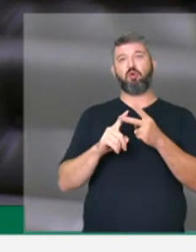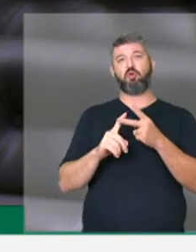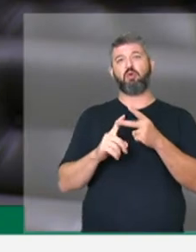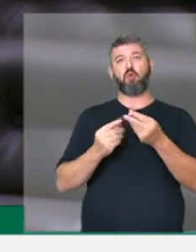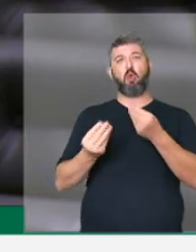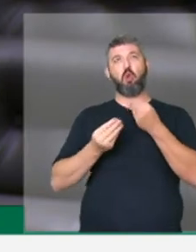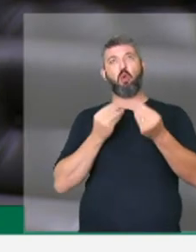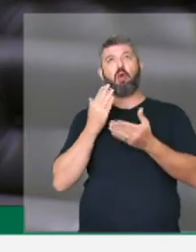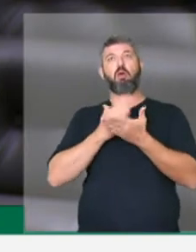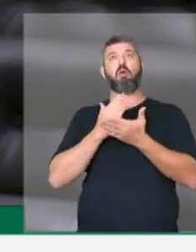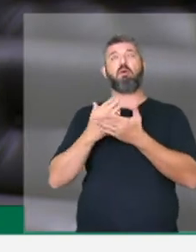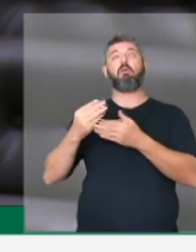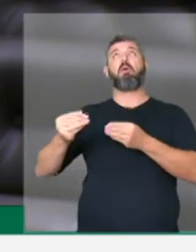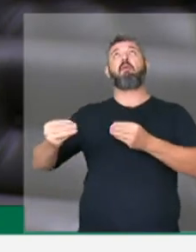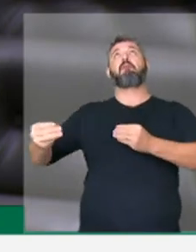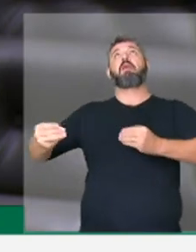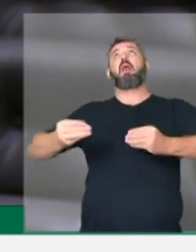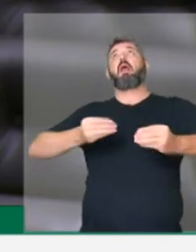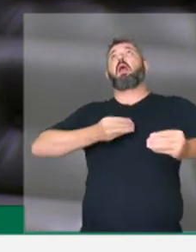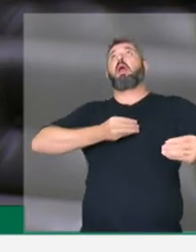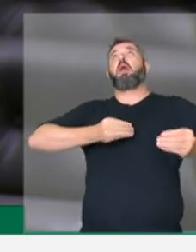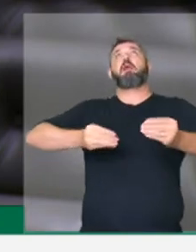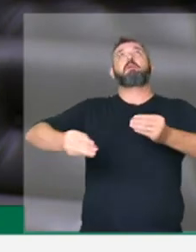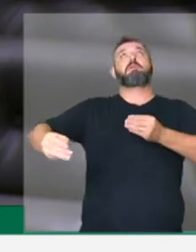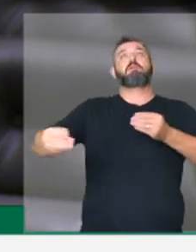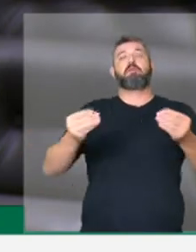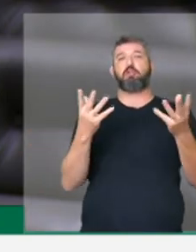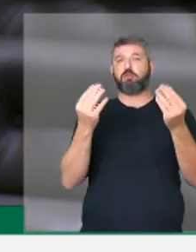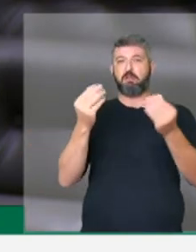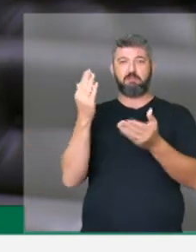FAZER ISSO NEM DANDO TODA ESSA VANTAGEM. EU ENTENDO A INTENÇÃO DO SENHOR FALAR ASSIM NÃO ESTÃO CONSEGUINDO